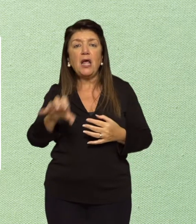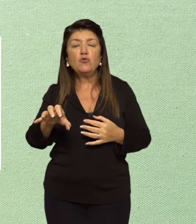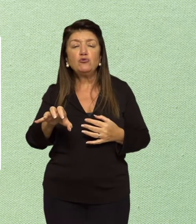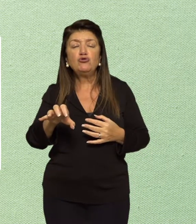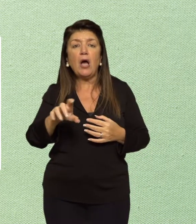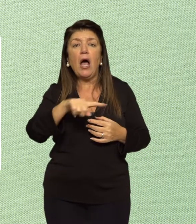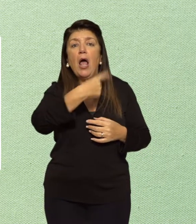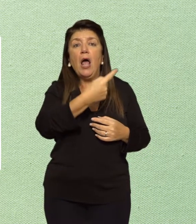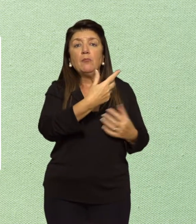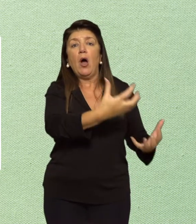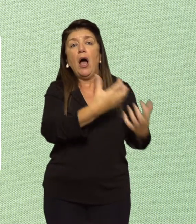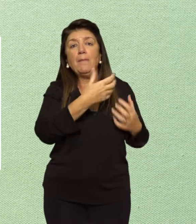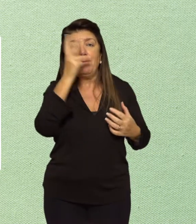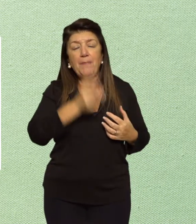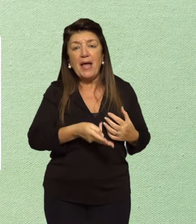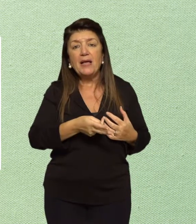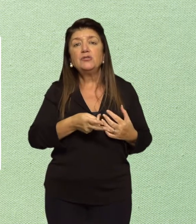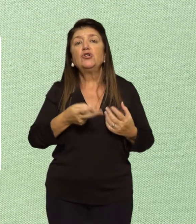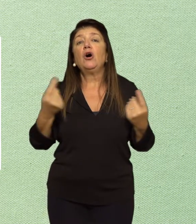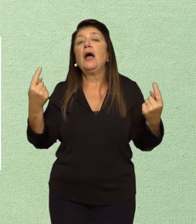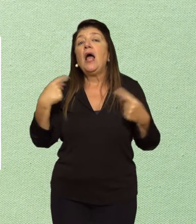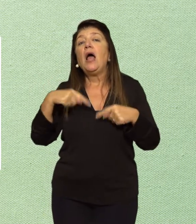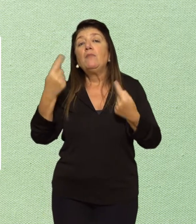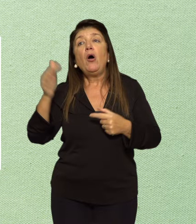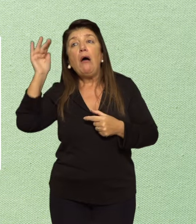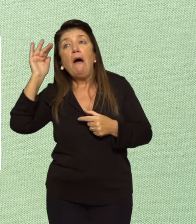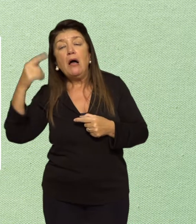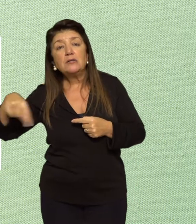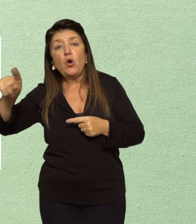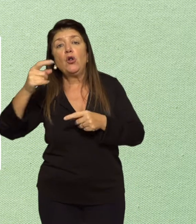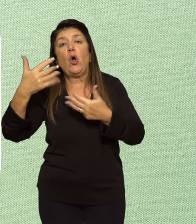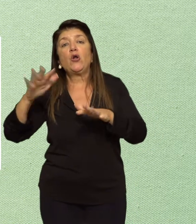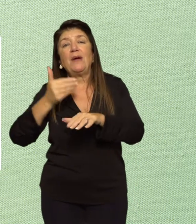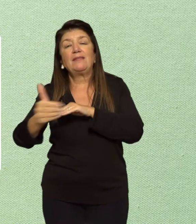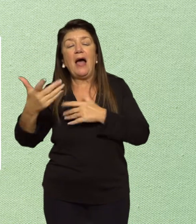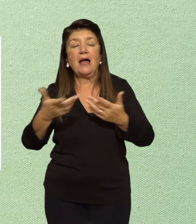il messaggio: "le vittime vengono ascoltate". Quindi un po' e un po', si influenzano a vicenda. -